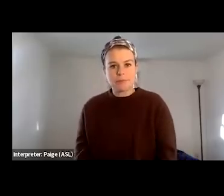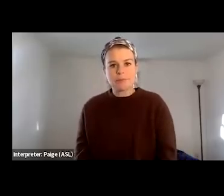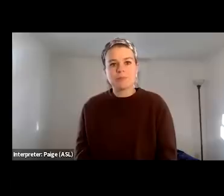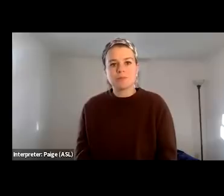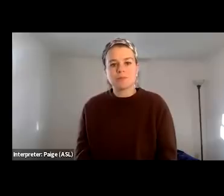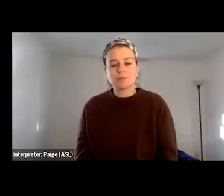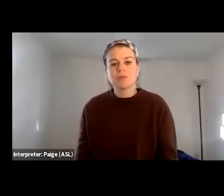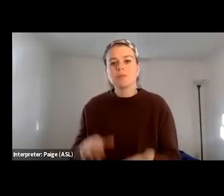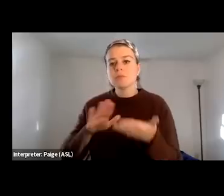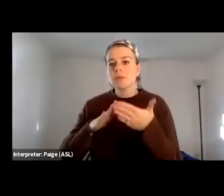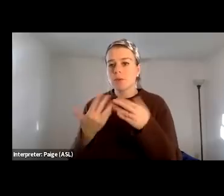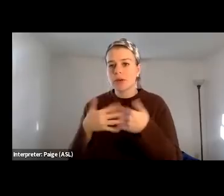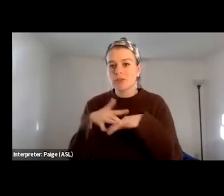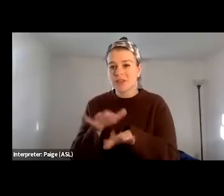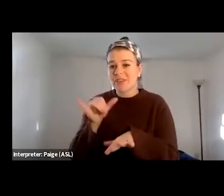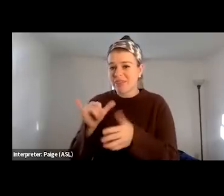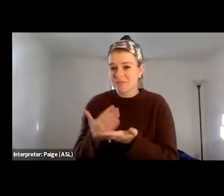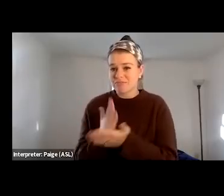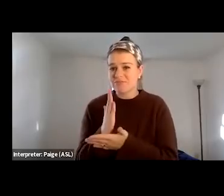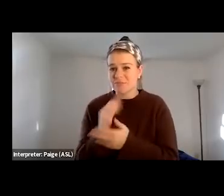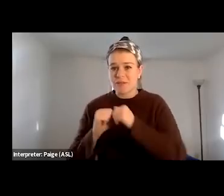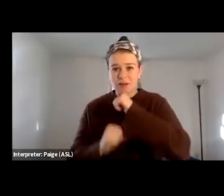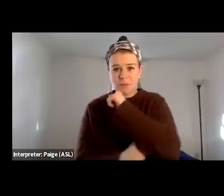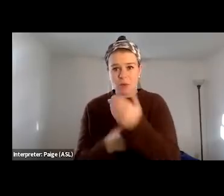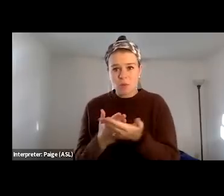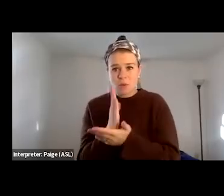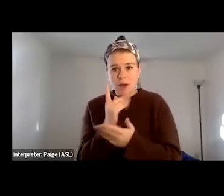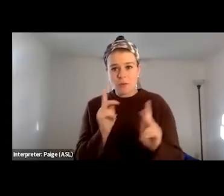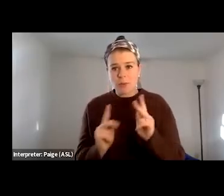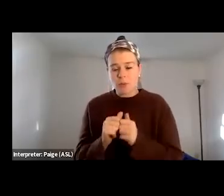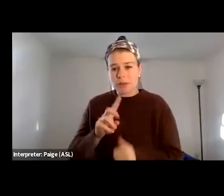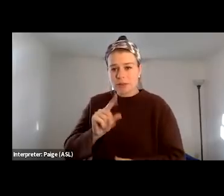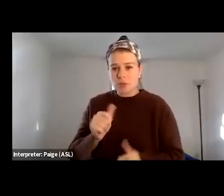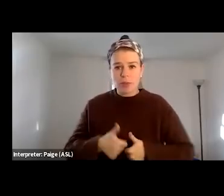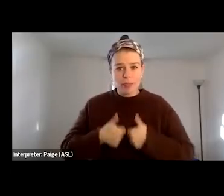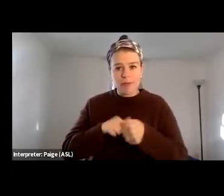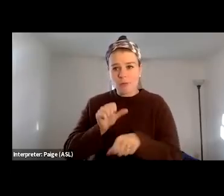La integración comunitaria es un derecho. Es un derecho fundamental de las personas con discapacidades vivir, trabajar, relacionarse con otros,